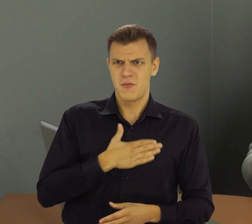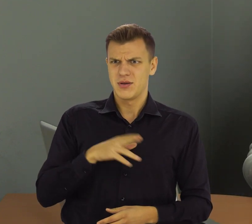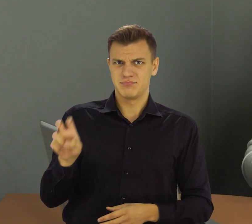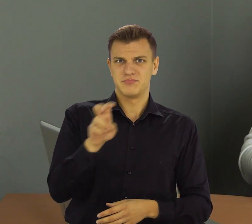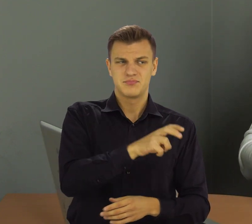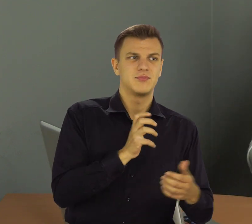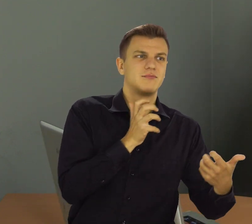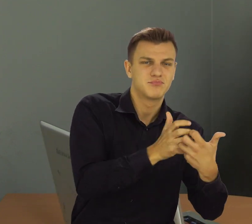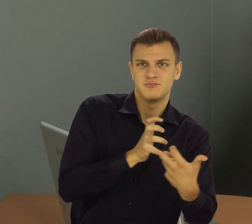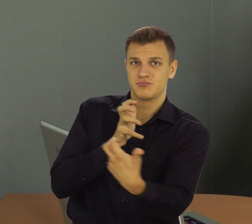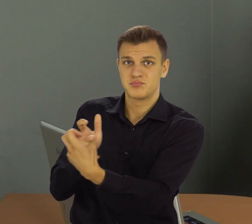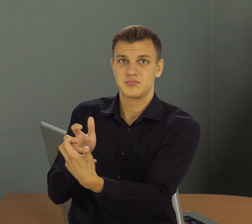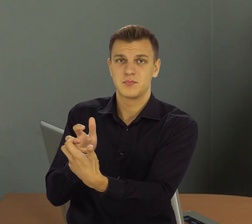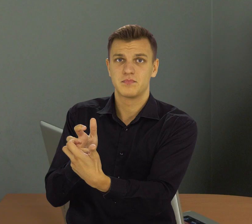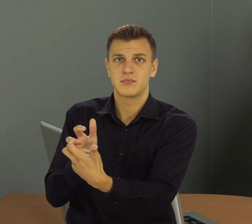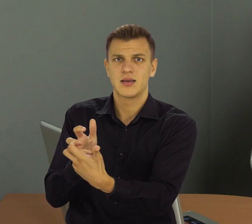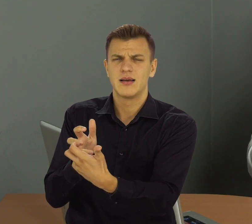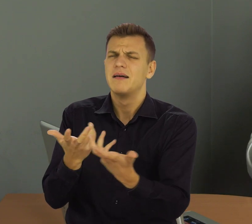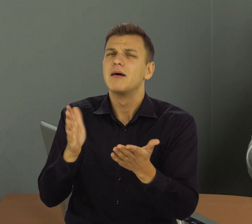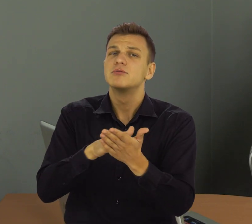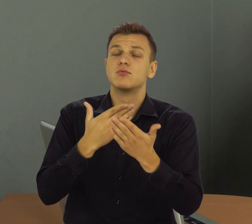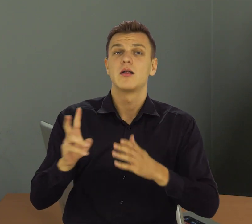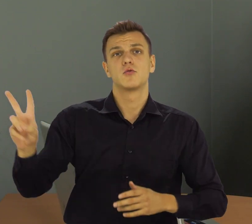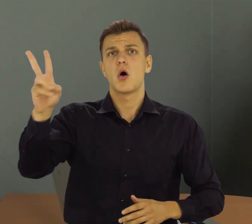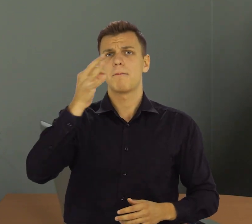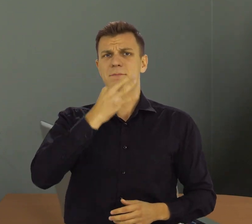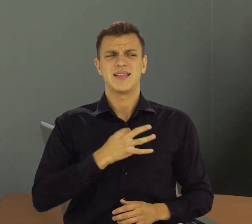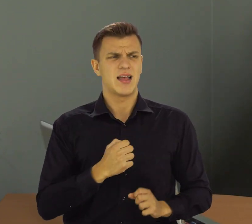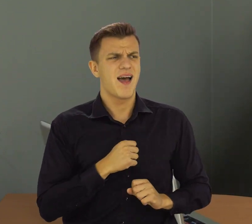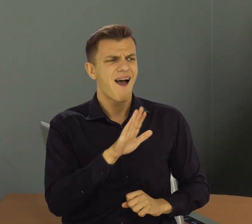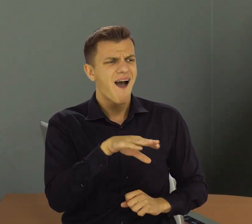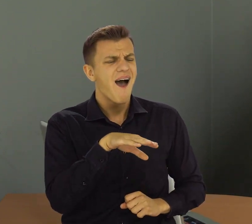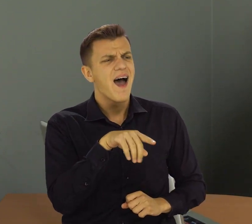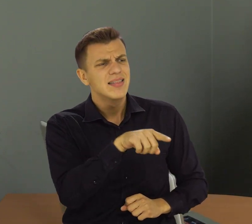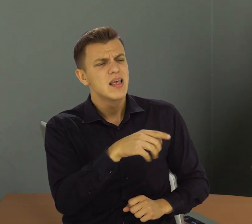W praktyce wygląda to tak, że zapytani: „Z kim milej przychodzi nam spędzać czas?”,